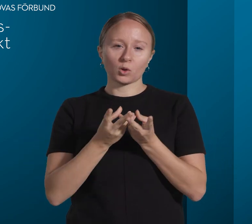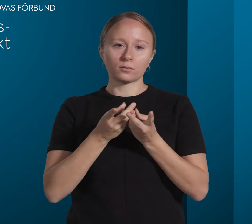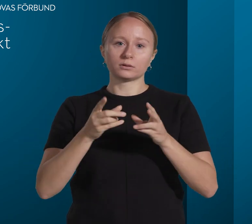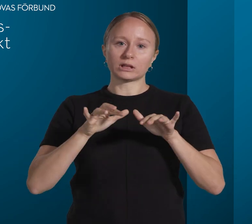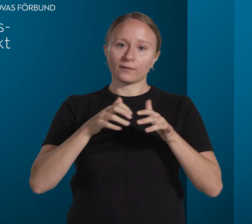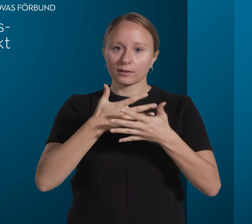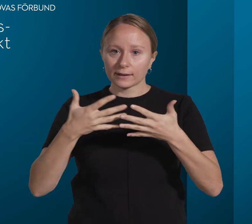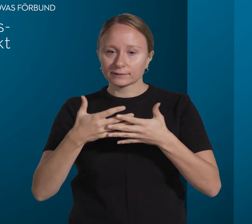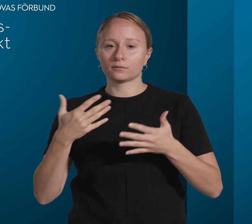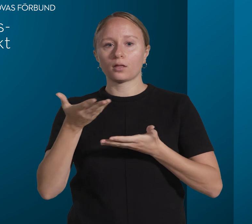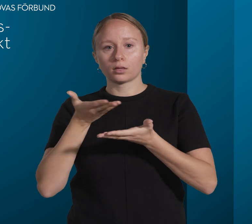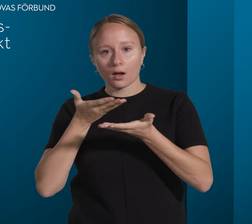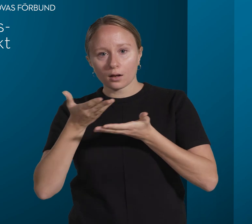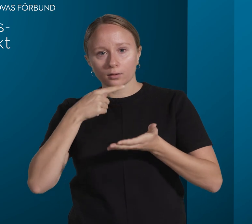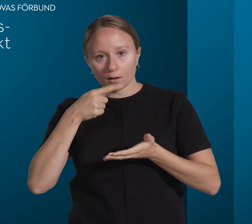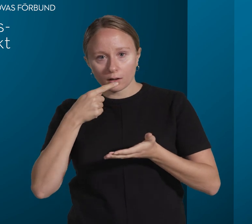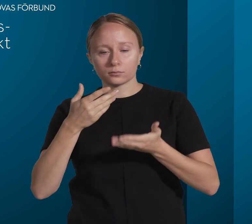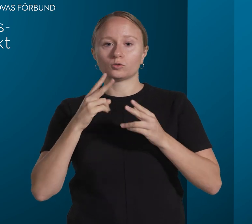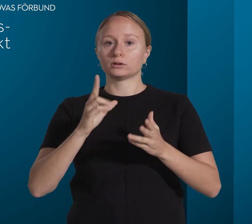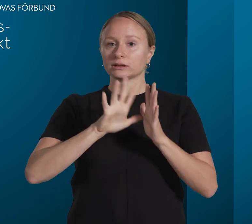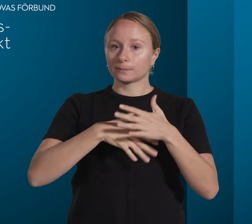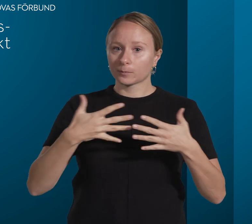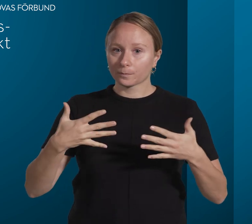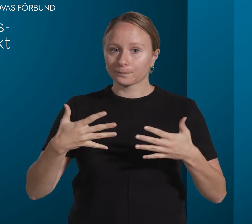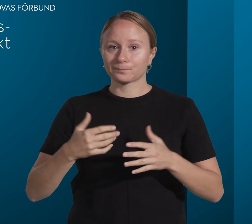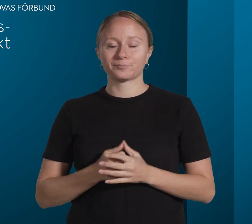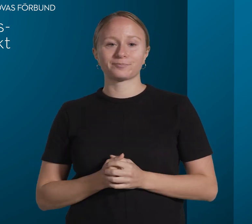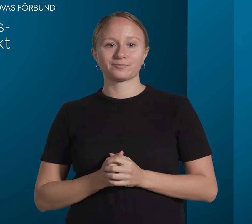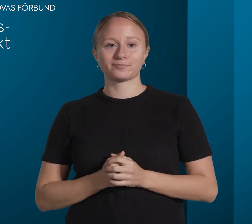med hänsyn till skrivna texter, talad interaktion och teckenspråk.